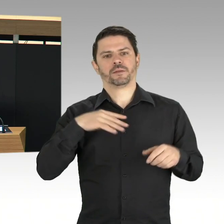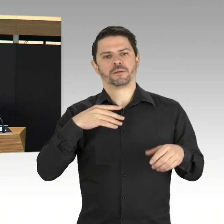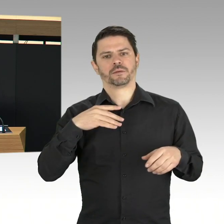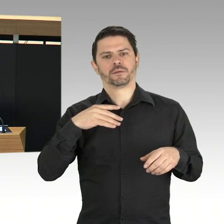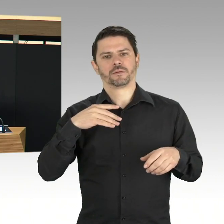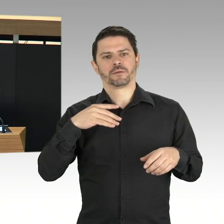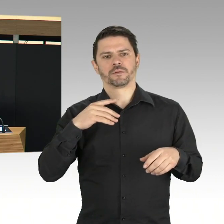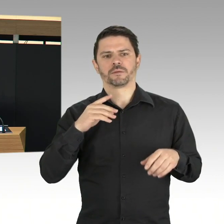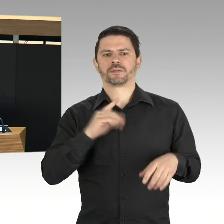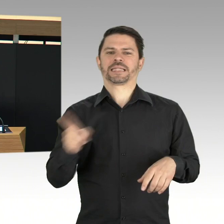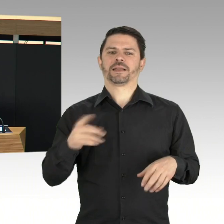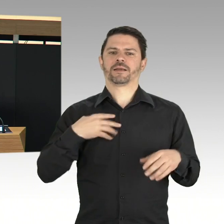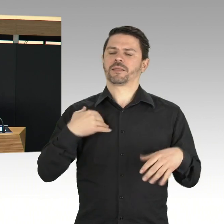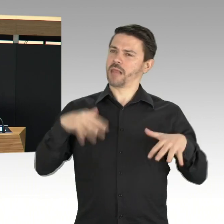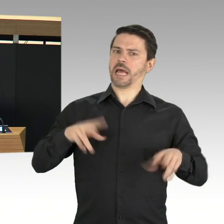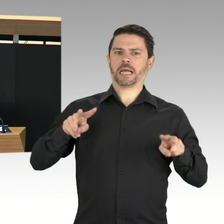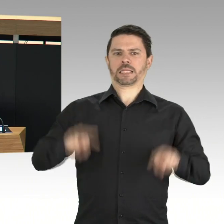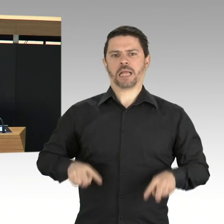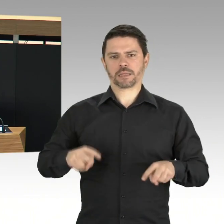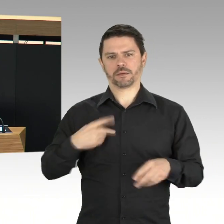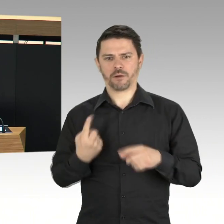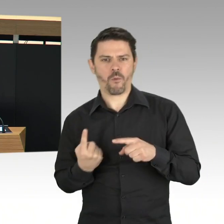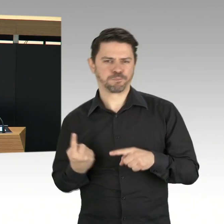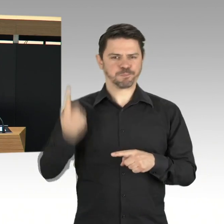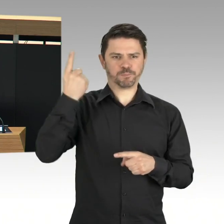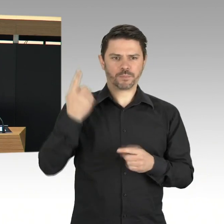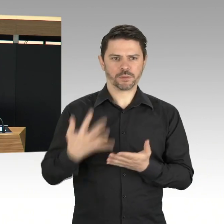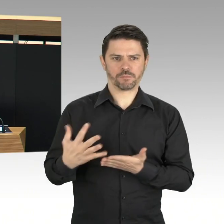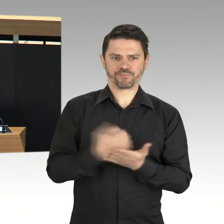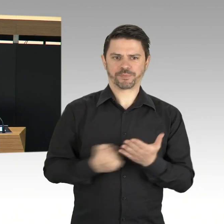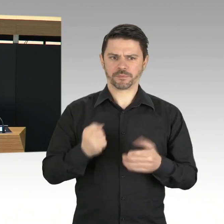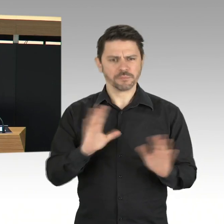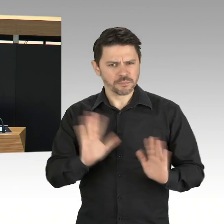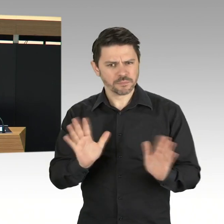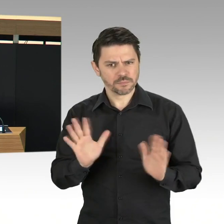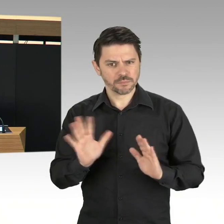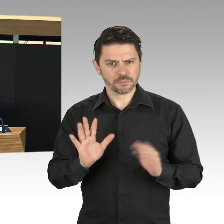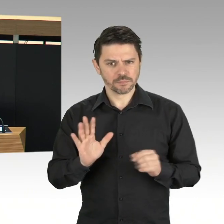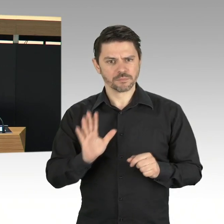und Absenkung überhöhter Mieten. Der Mietendeckel gilt für fünf Jahre nach Inkrafttreten.